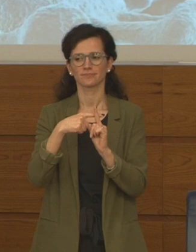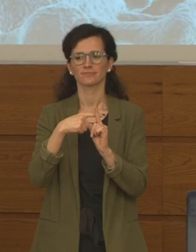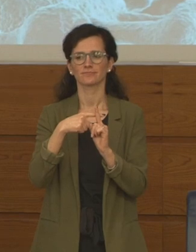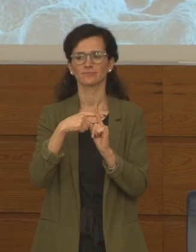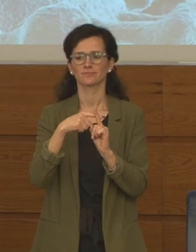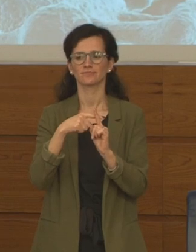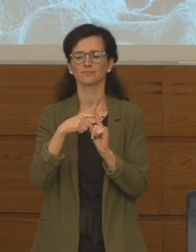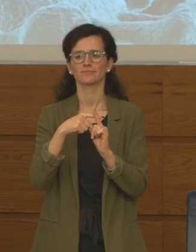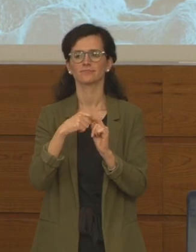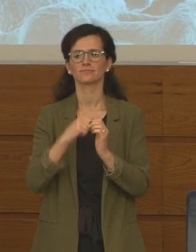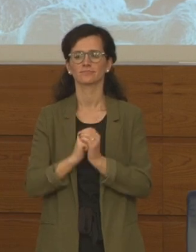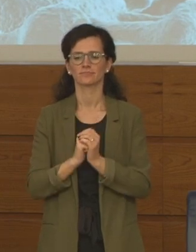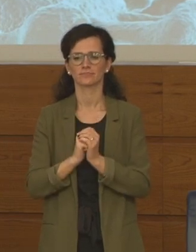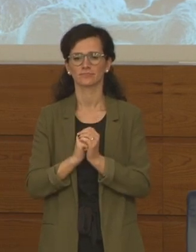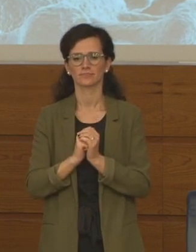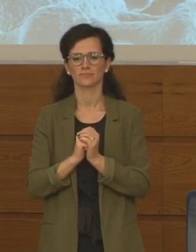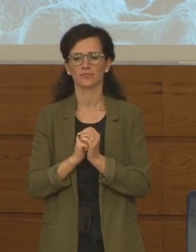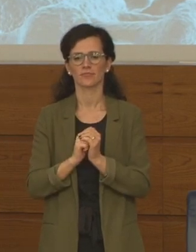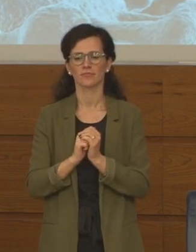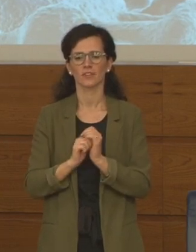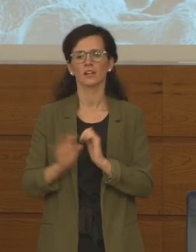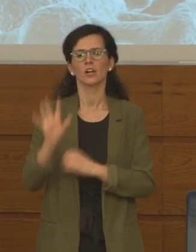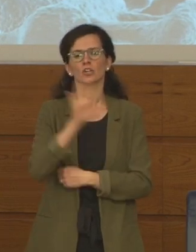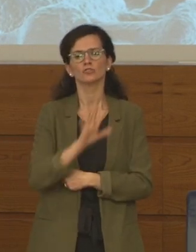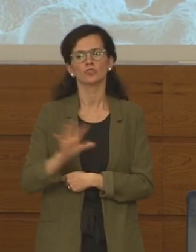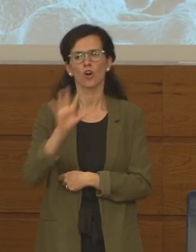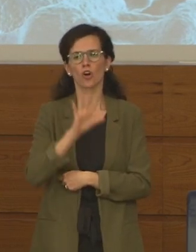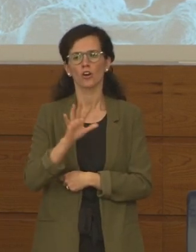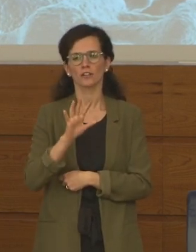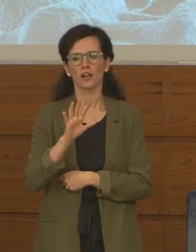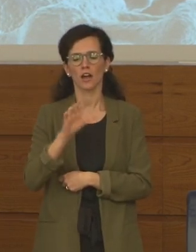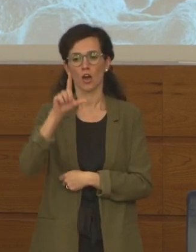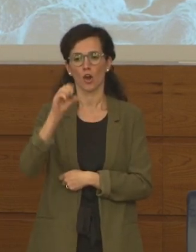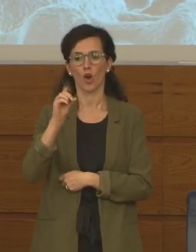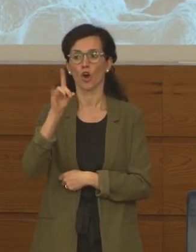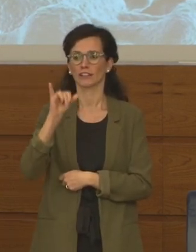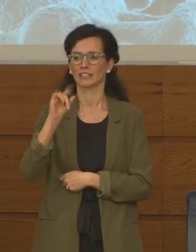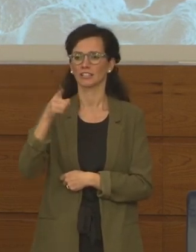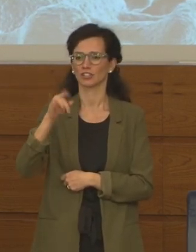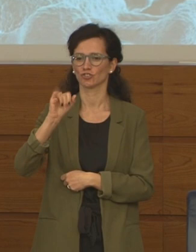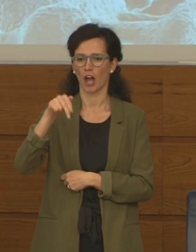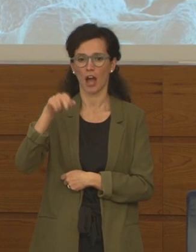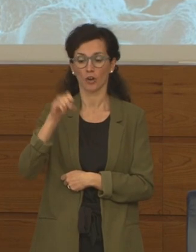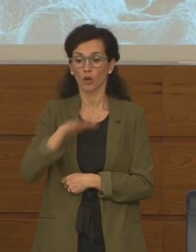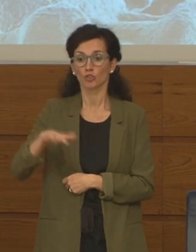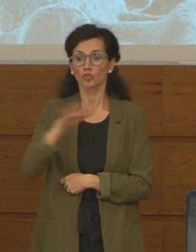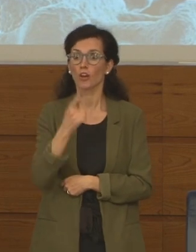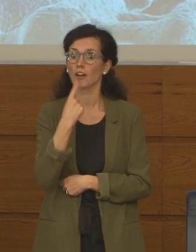dall'area rossa del lodigiano.